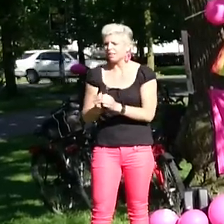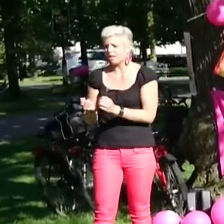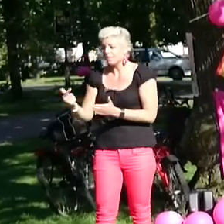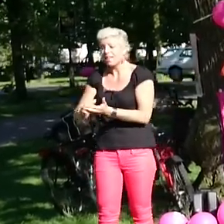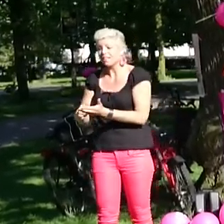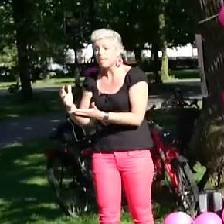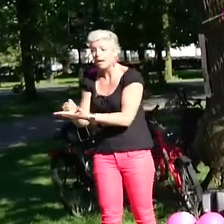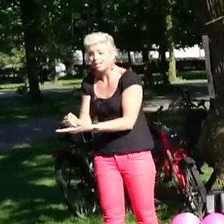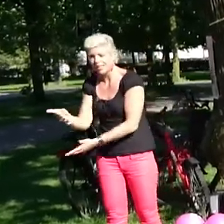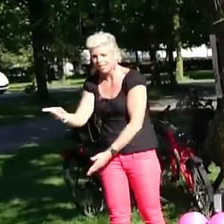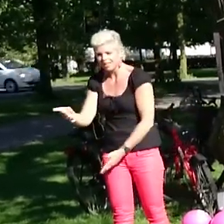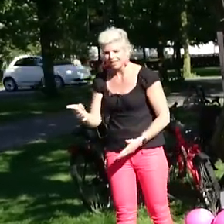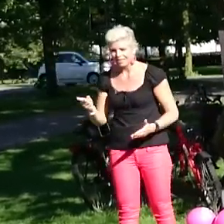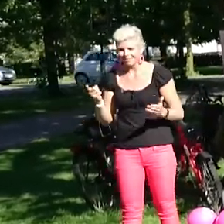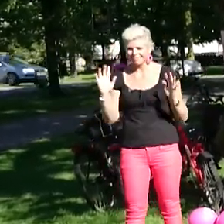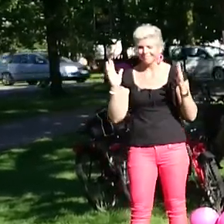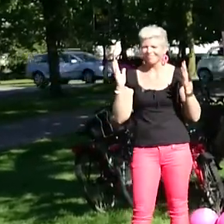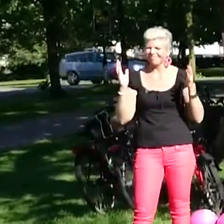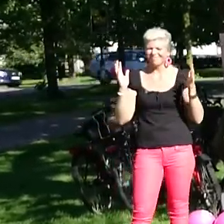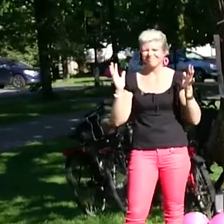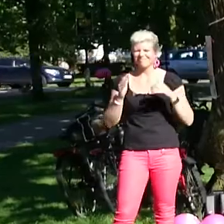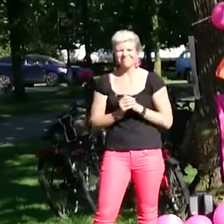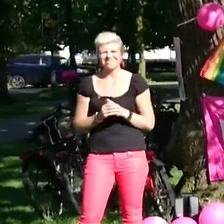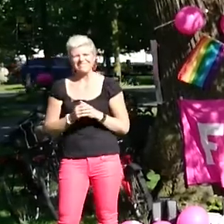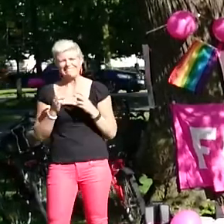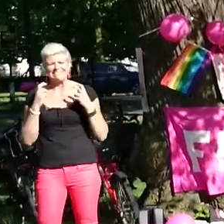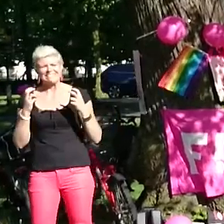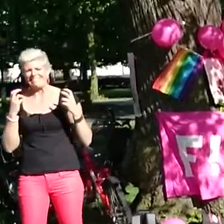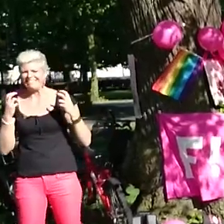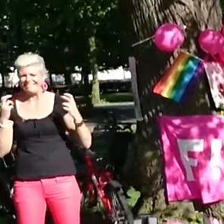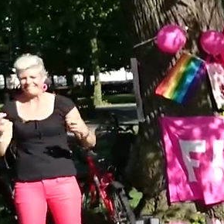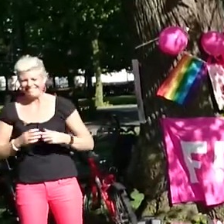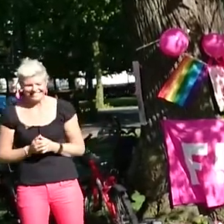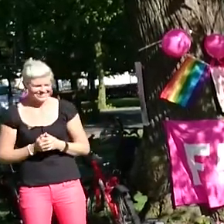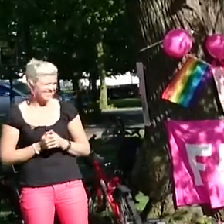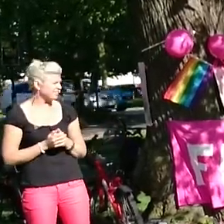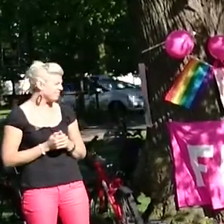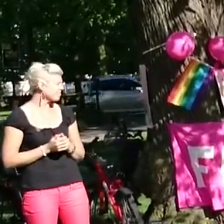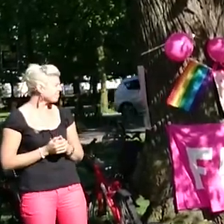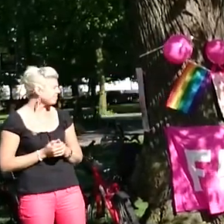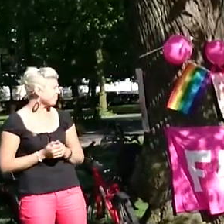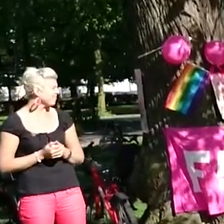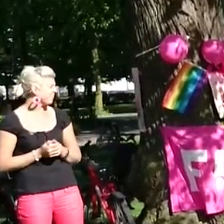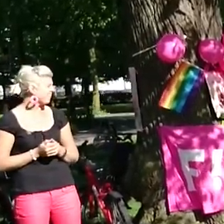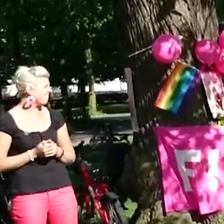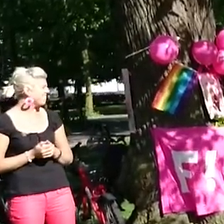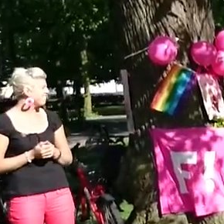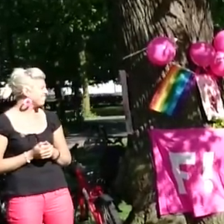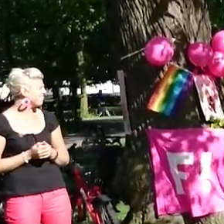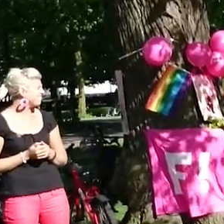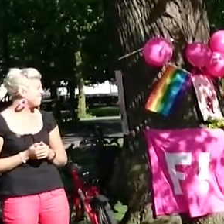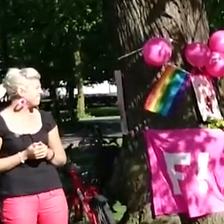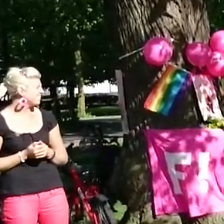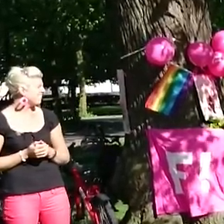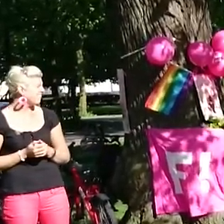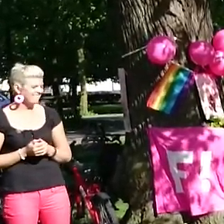[Jubel och applåder]